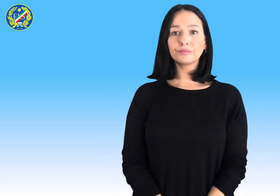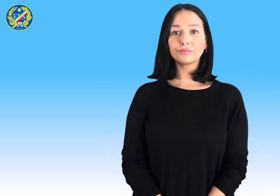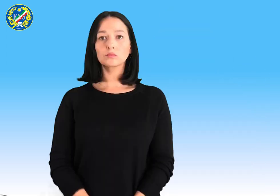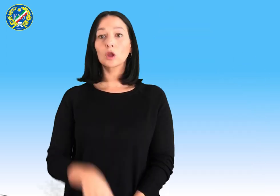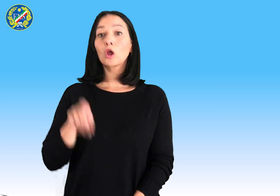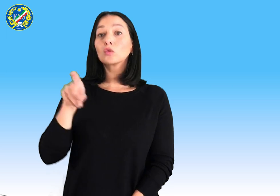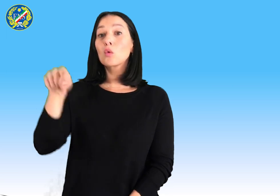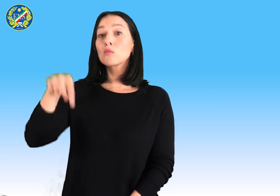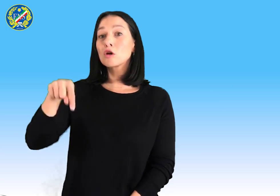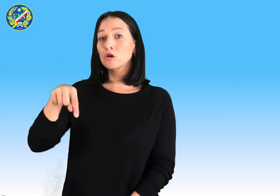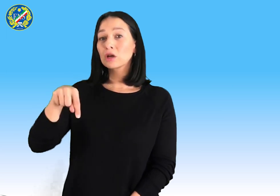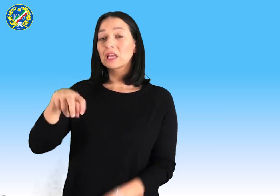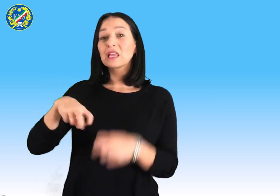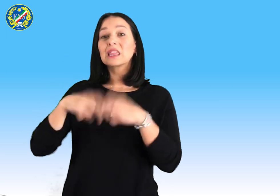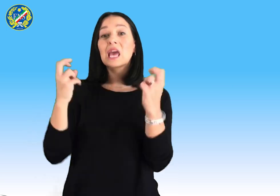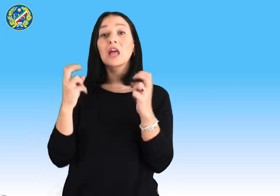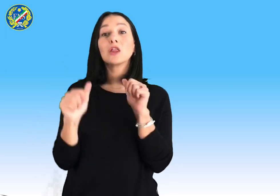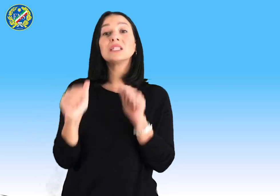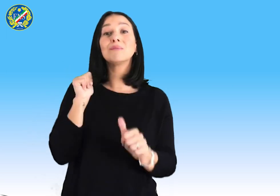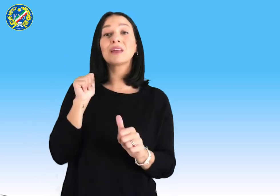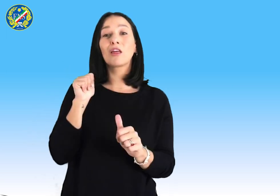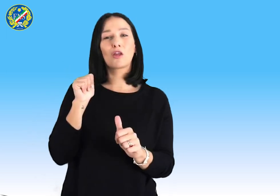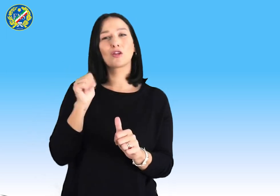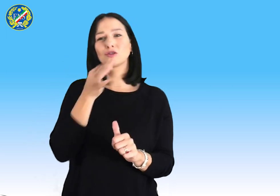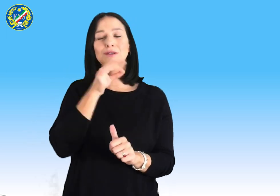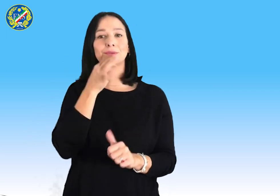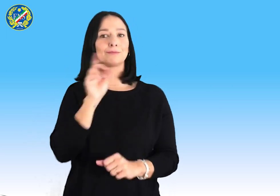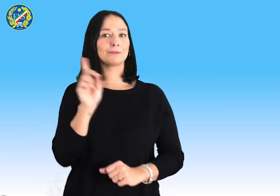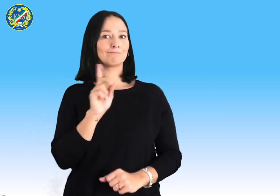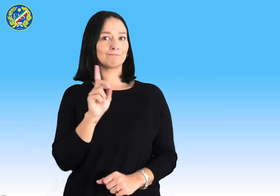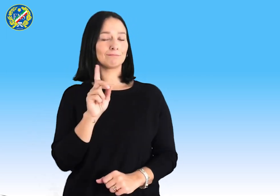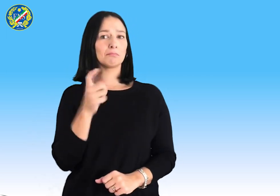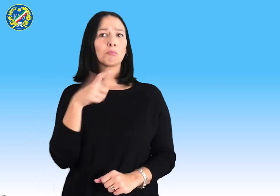Nella maggior parte dei casi, la diagnosi non è precoce,